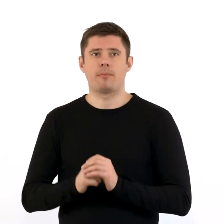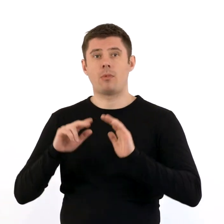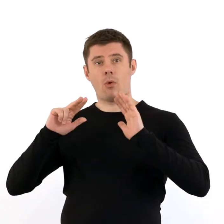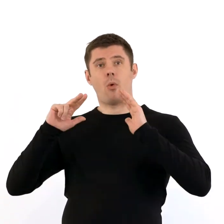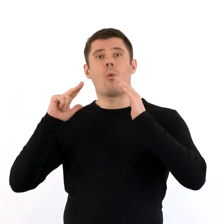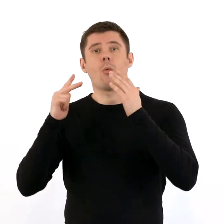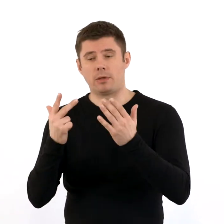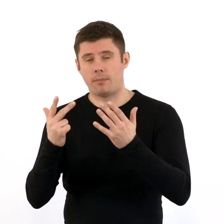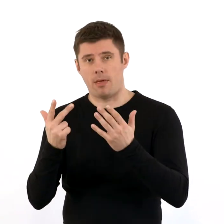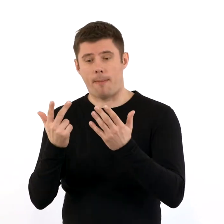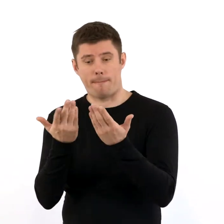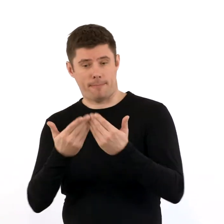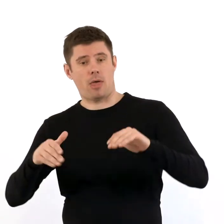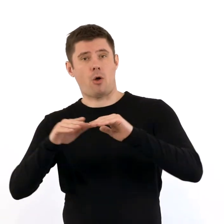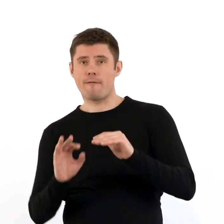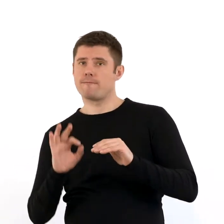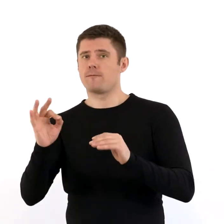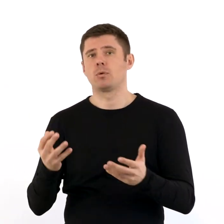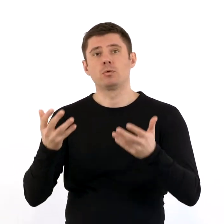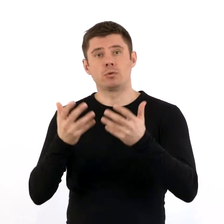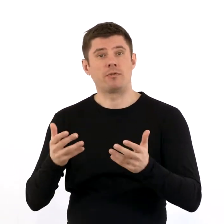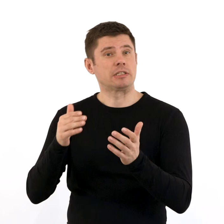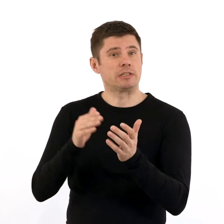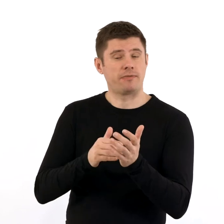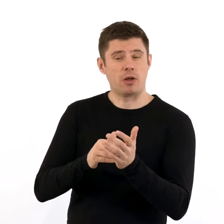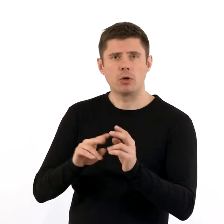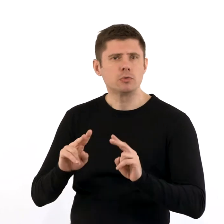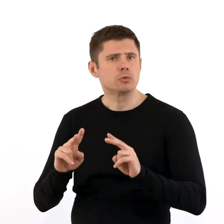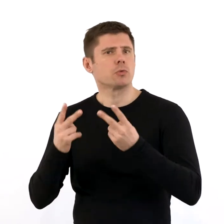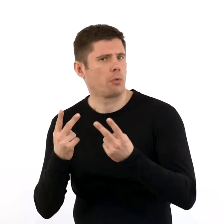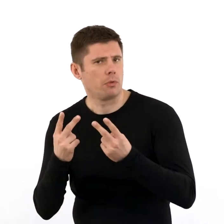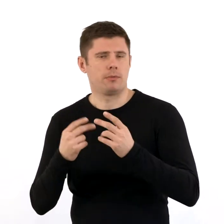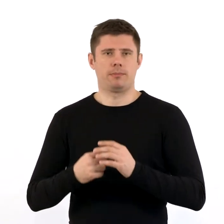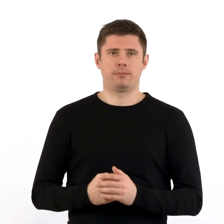8. źródła majątku stowarzyszenia.